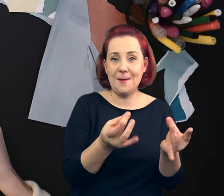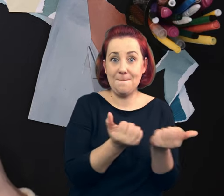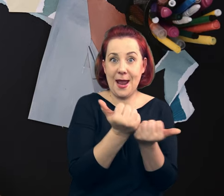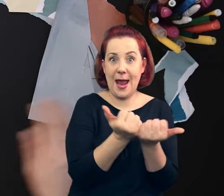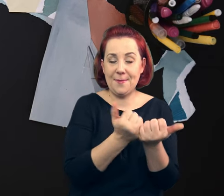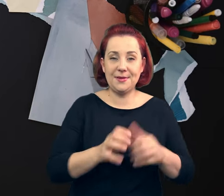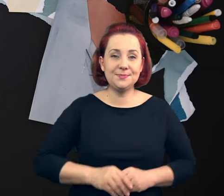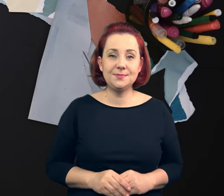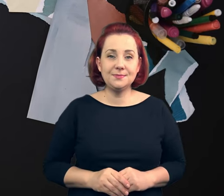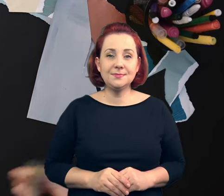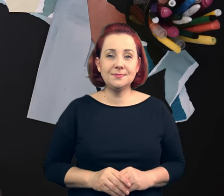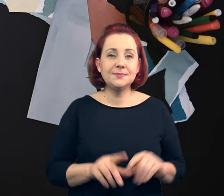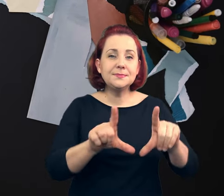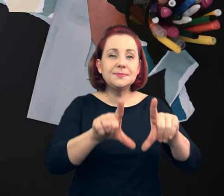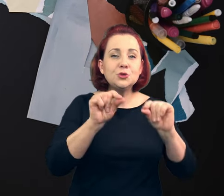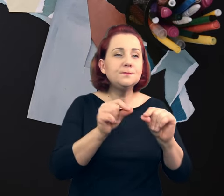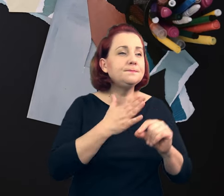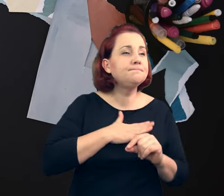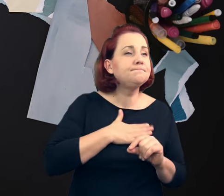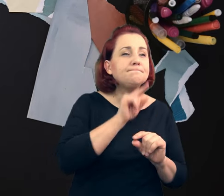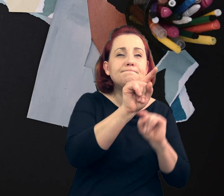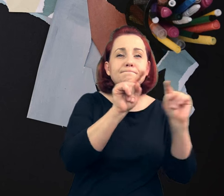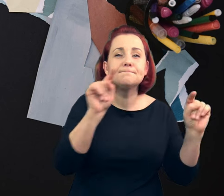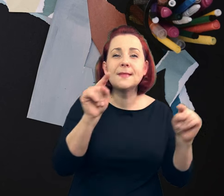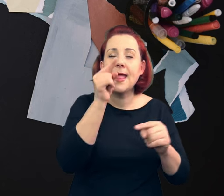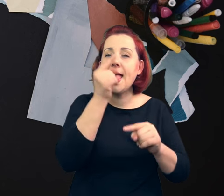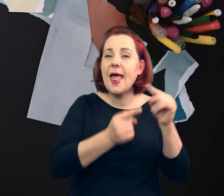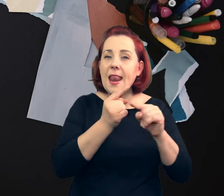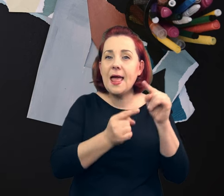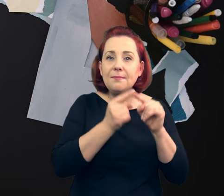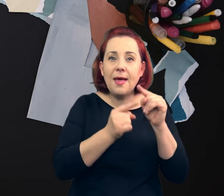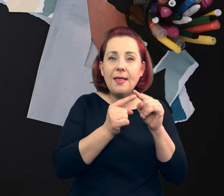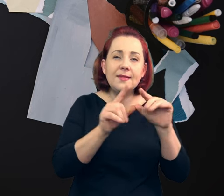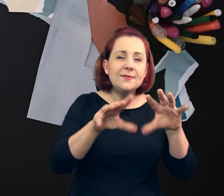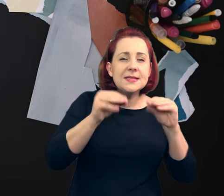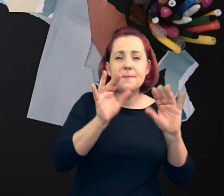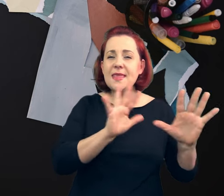zacznij od wybrania ulubionych elementów i stworzenia wstepnej kompozycji